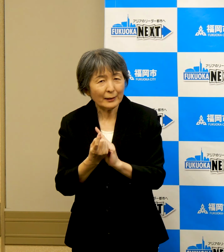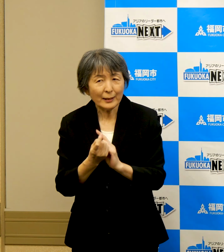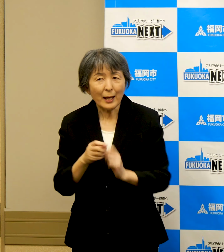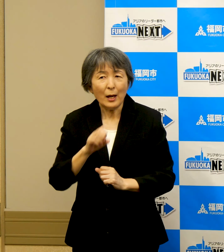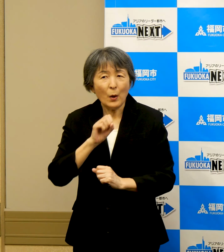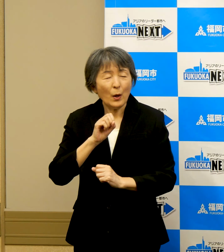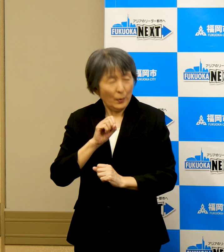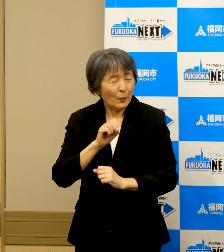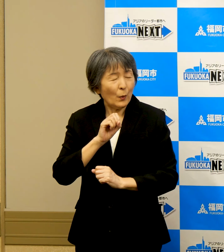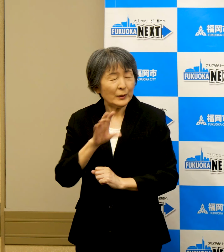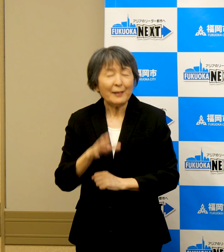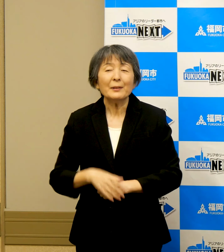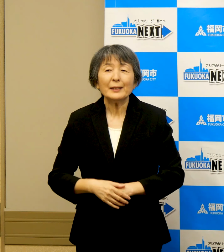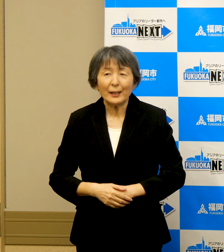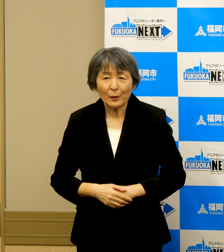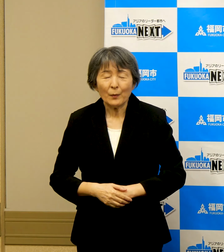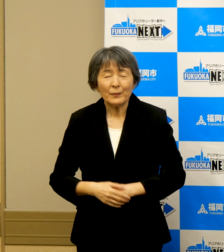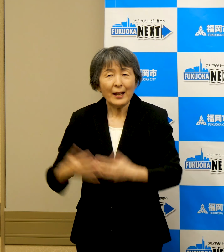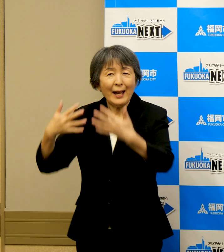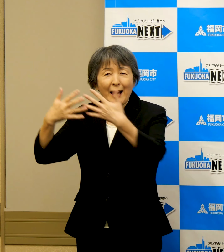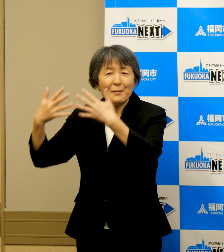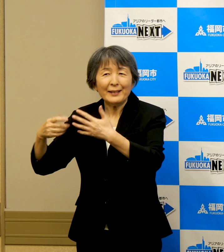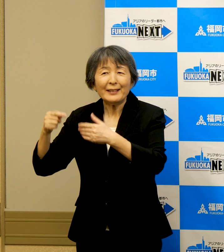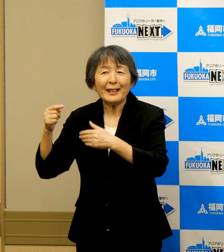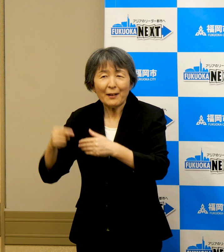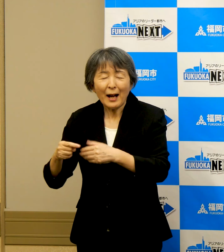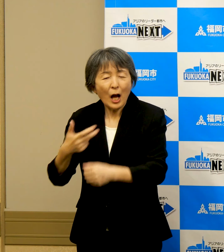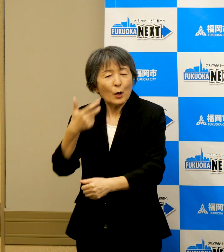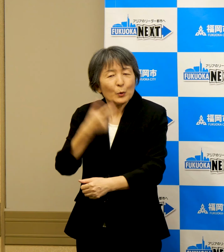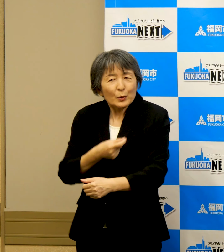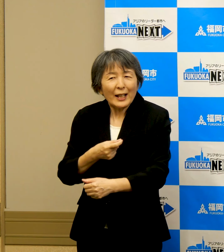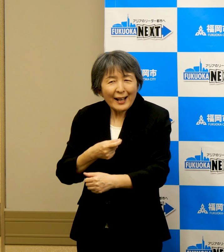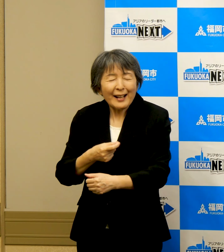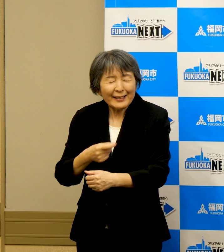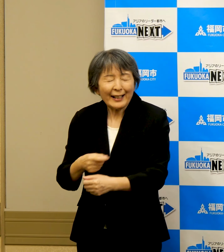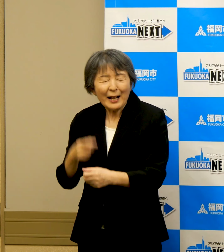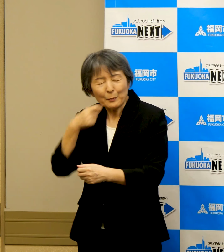打ったらヤンキースタジアムのチケットあげるよみたいな ああいう勧奨の仕方もやってるじゃないですか